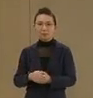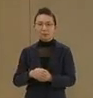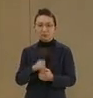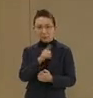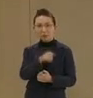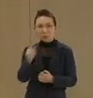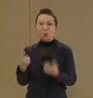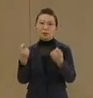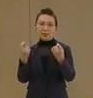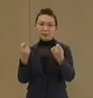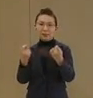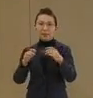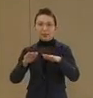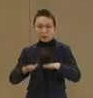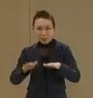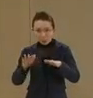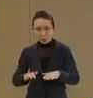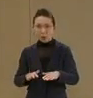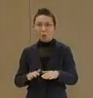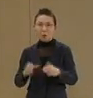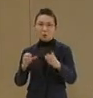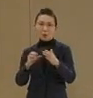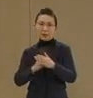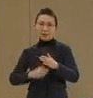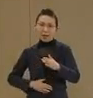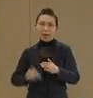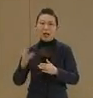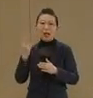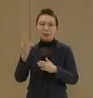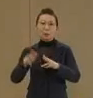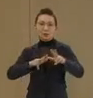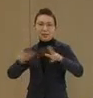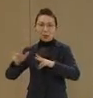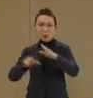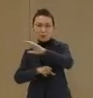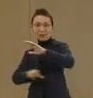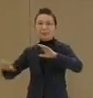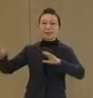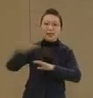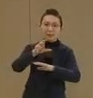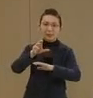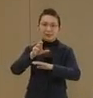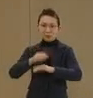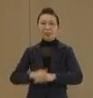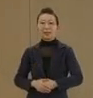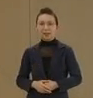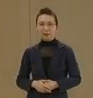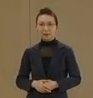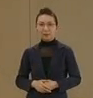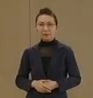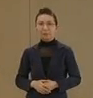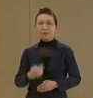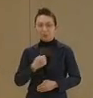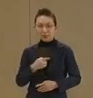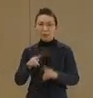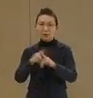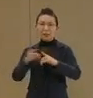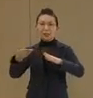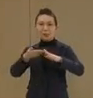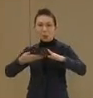今こそこの石原都政を チェンジすべきです 私 小池あきらは